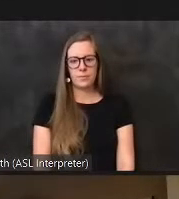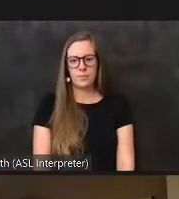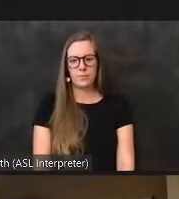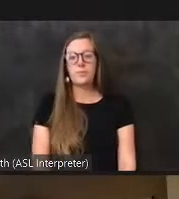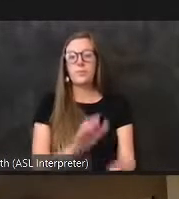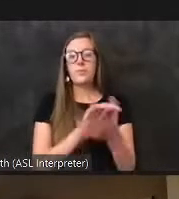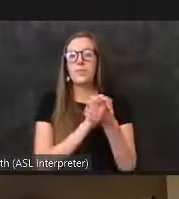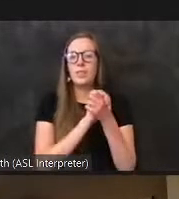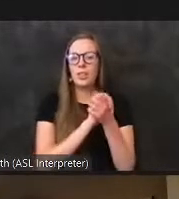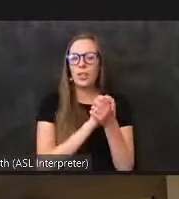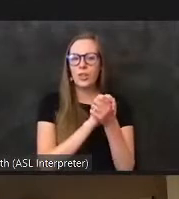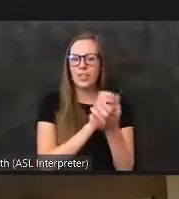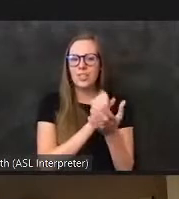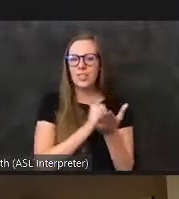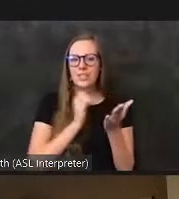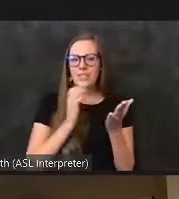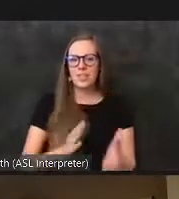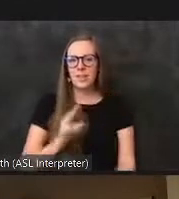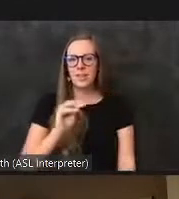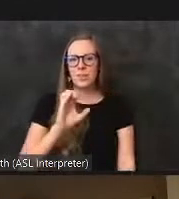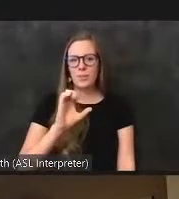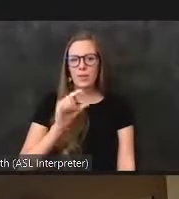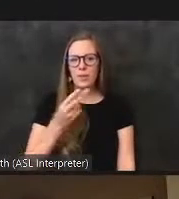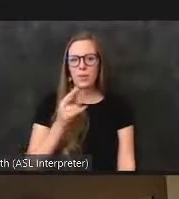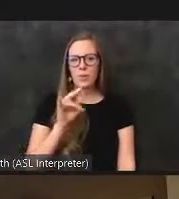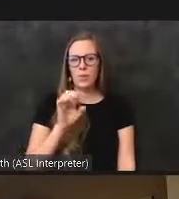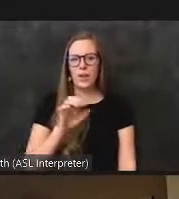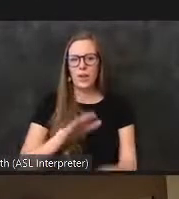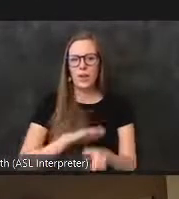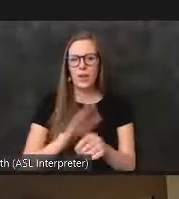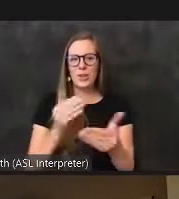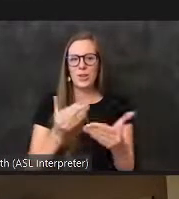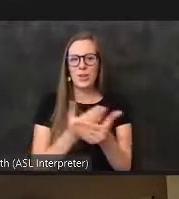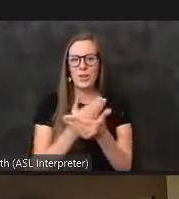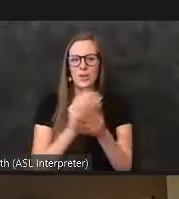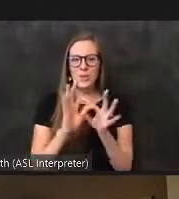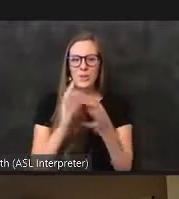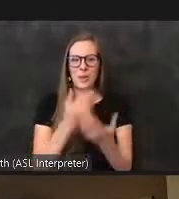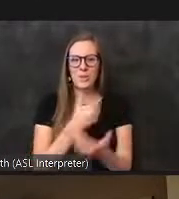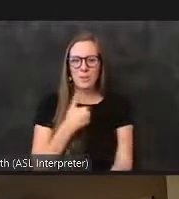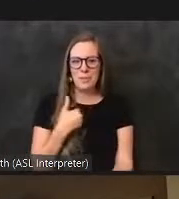Bueno, felicitaciones, cierto senador Amezcua en su nueva adición a su familia.